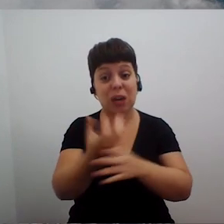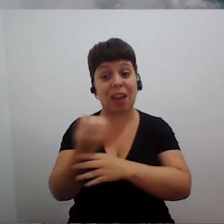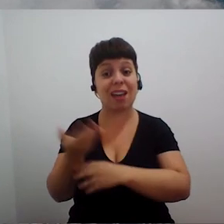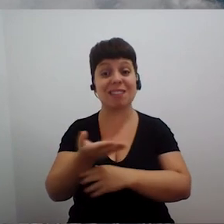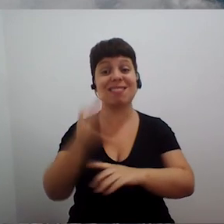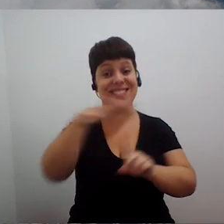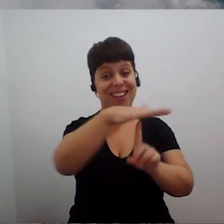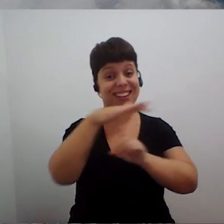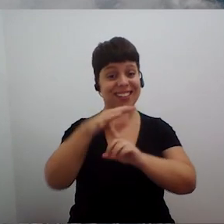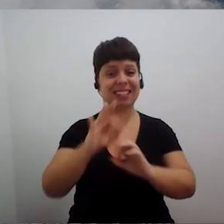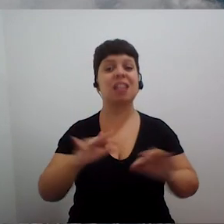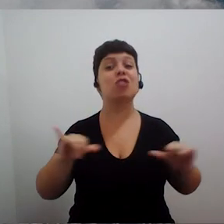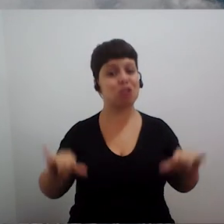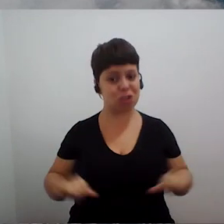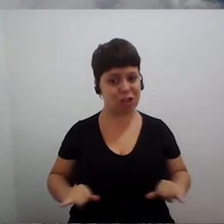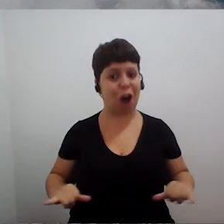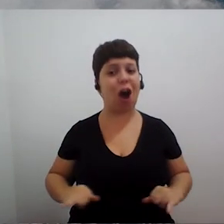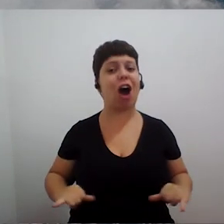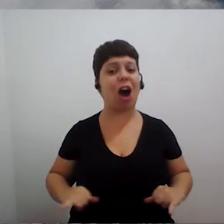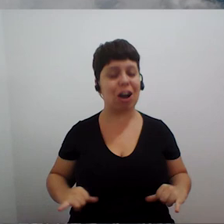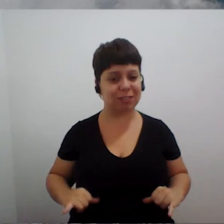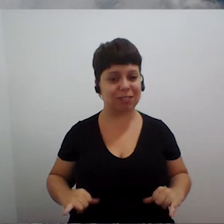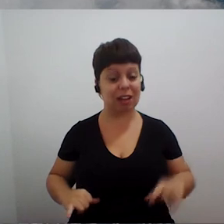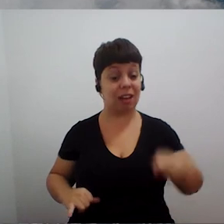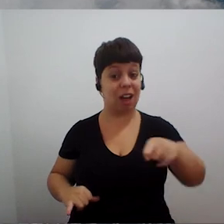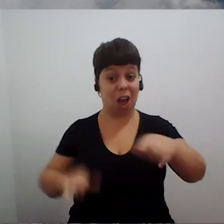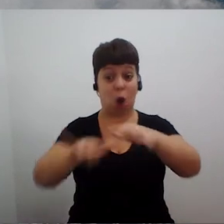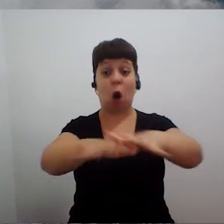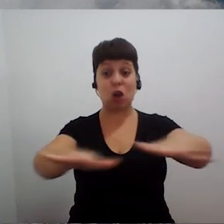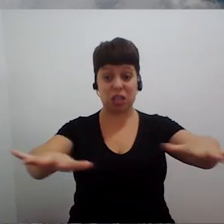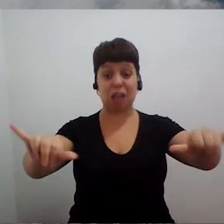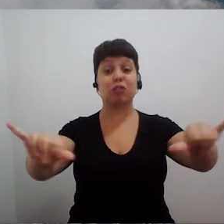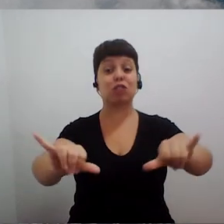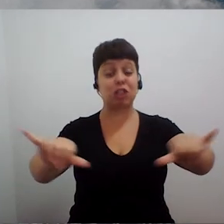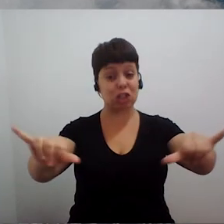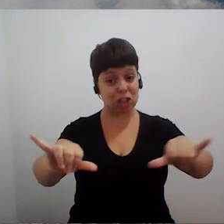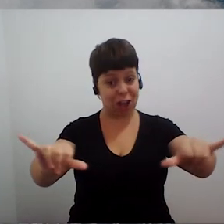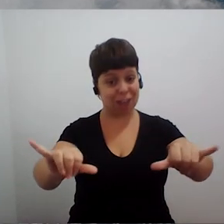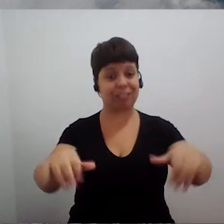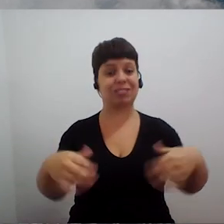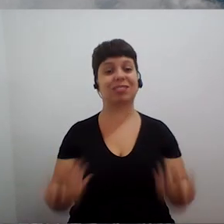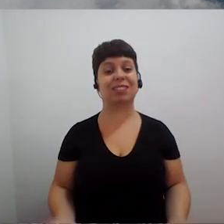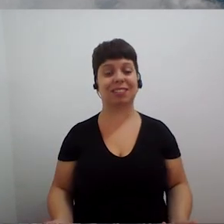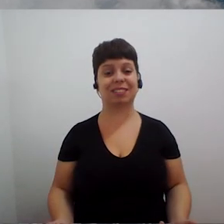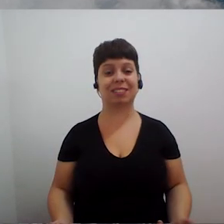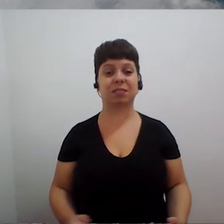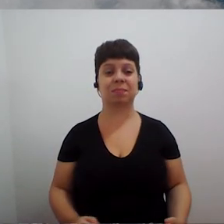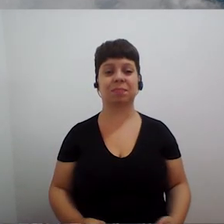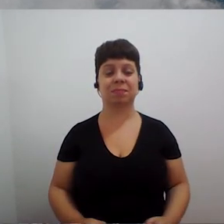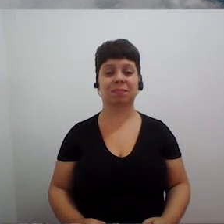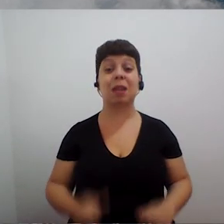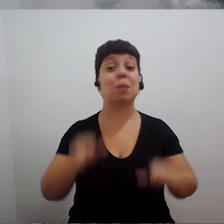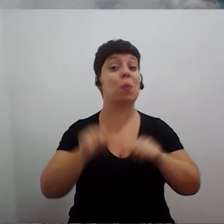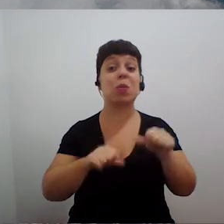e a gente sofre com isso, o oceano sofre e a mudança a gente consegue a partir